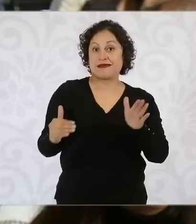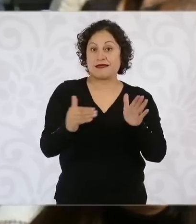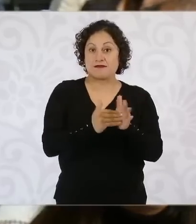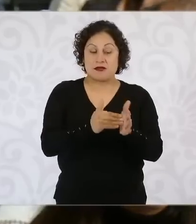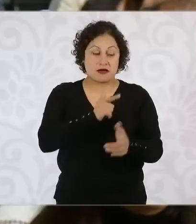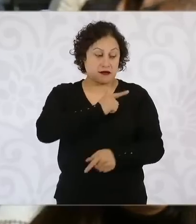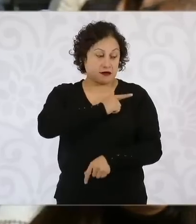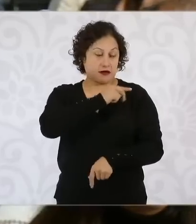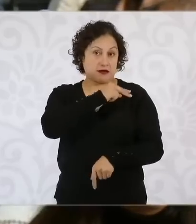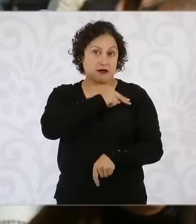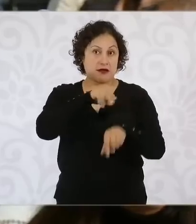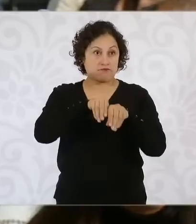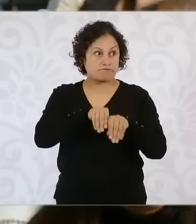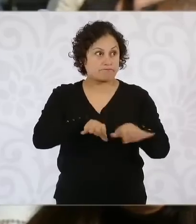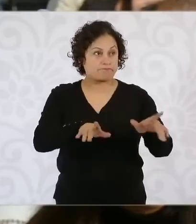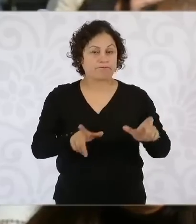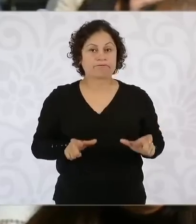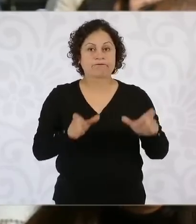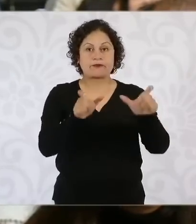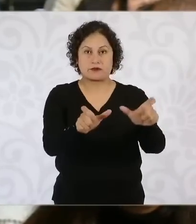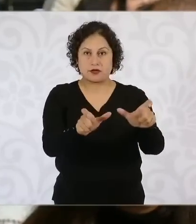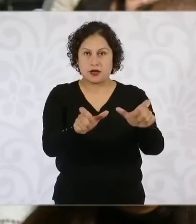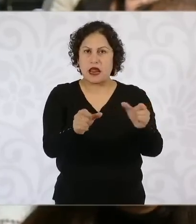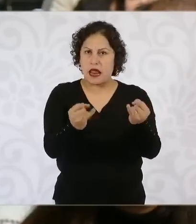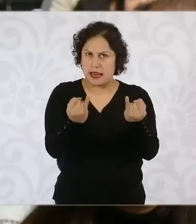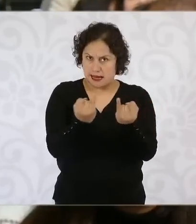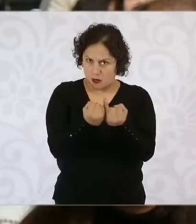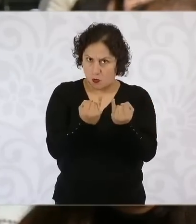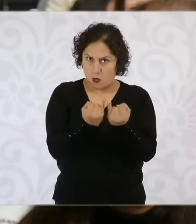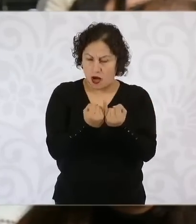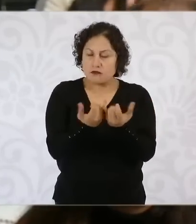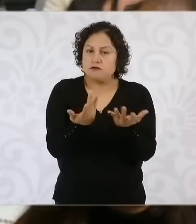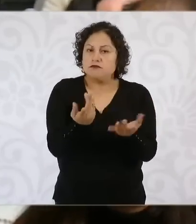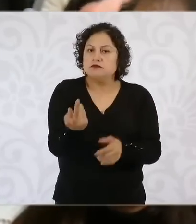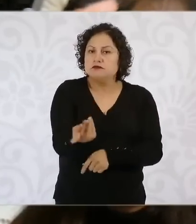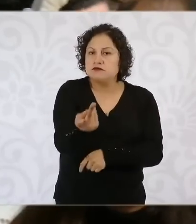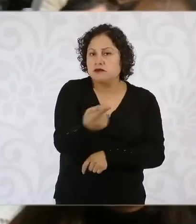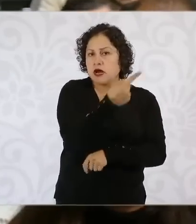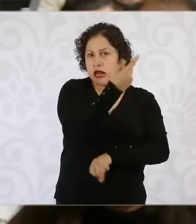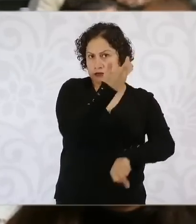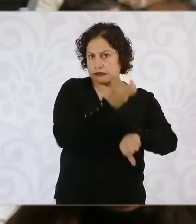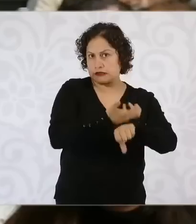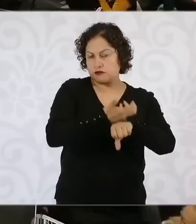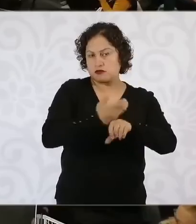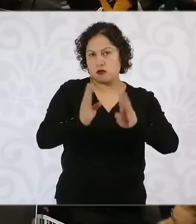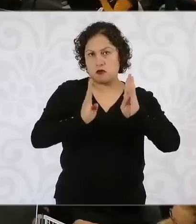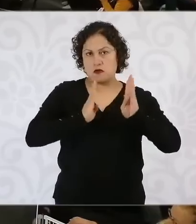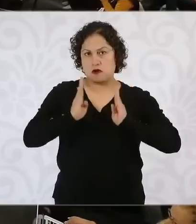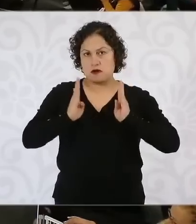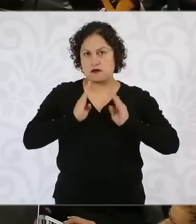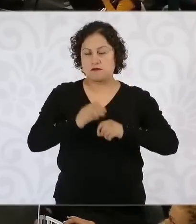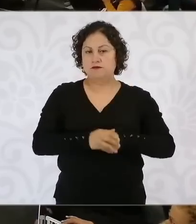recíproco él mencionó si va a desplegar parte de su ejército también para emp plegados 2500